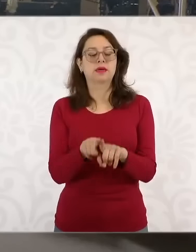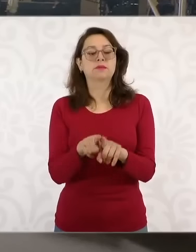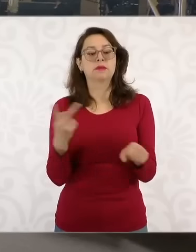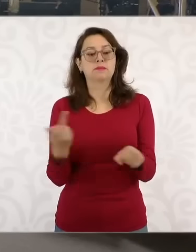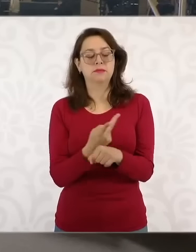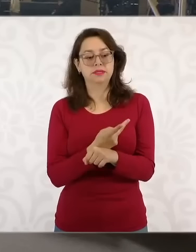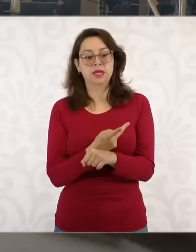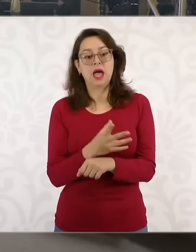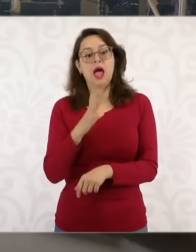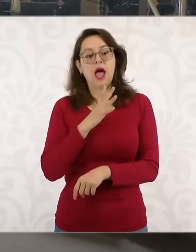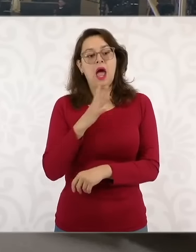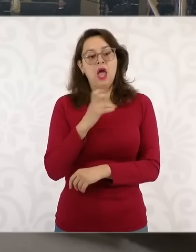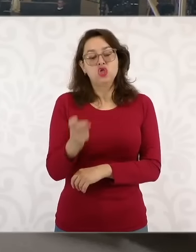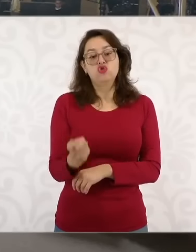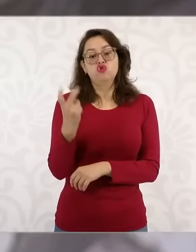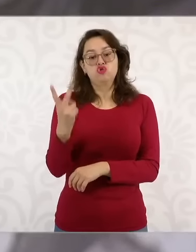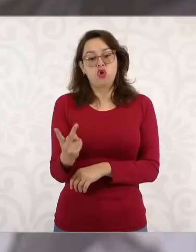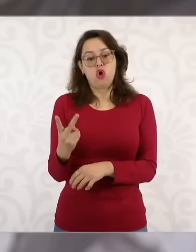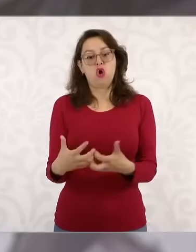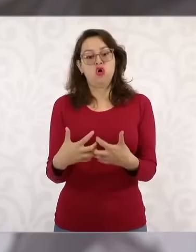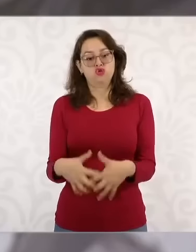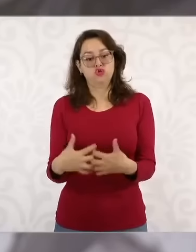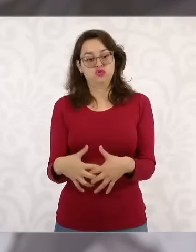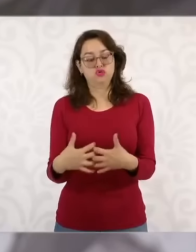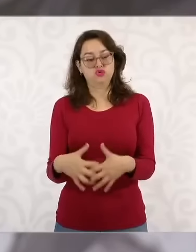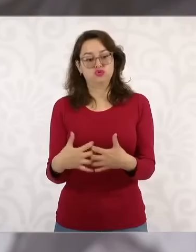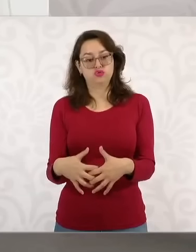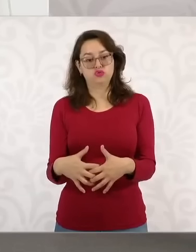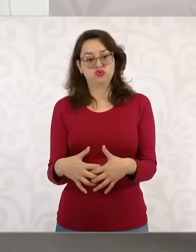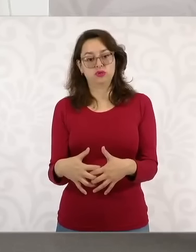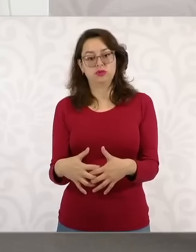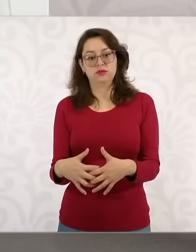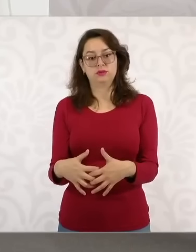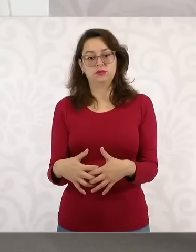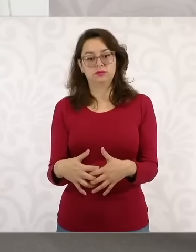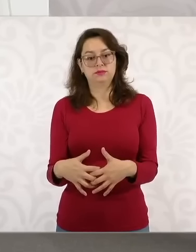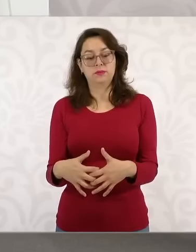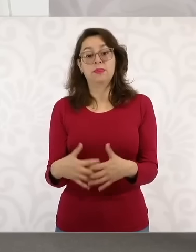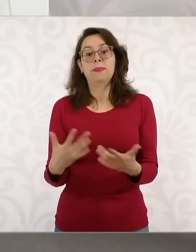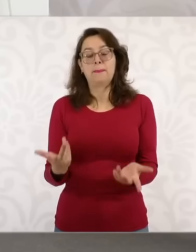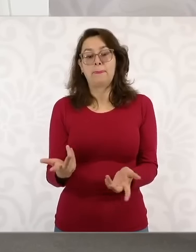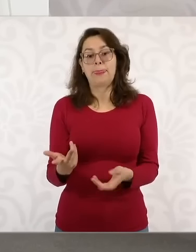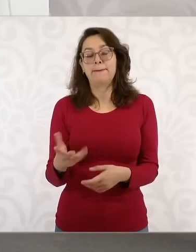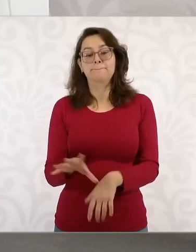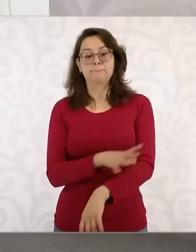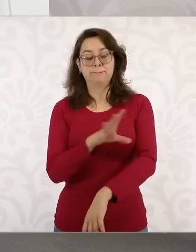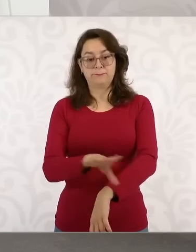dos plantas de de en la la CFE por un lado está proveyendo estas plantas de energía firme que son